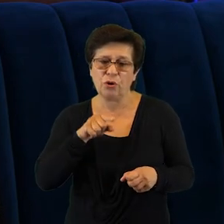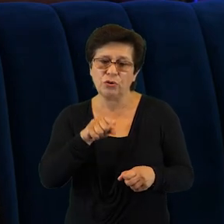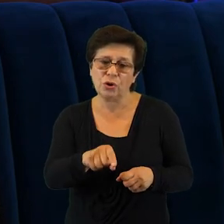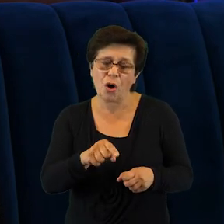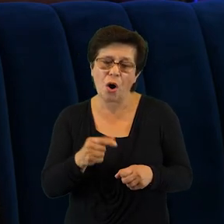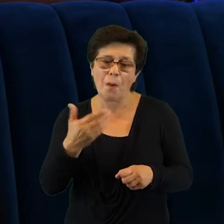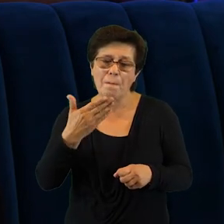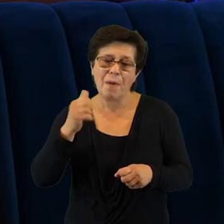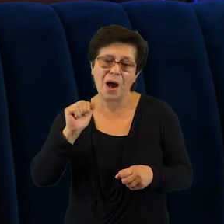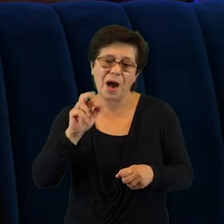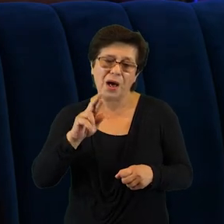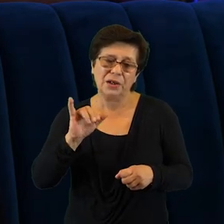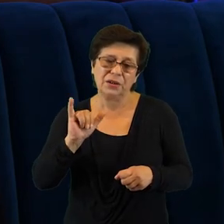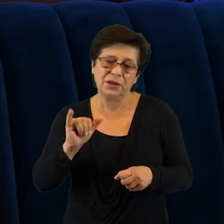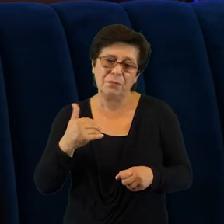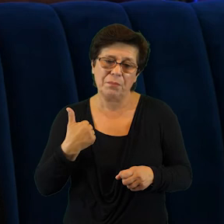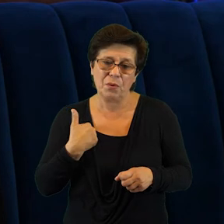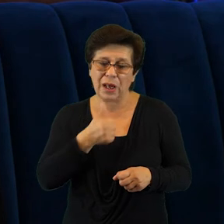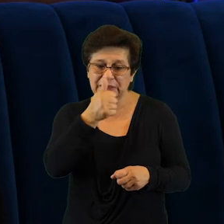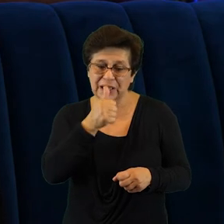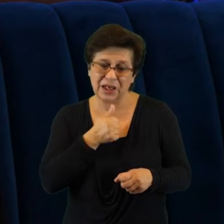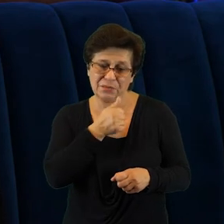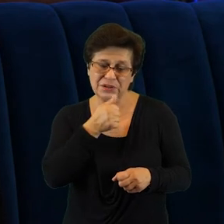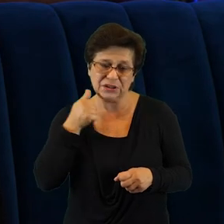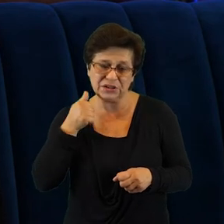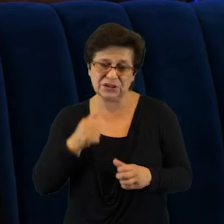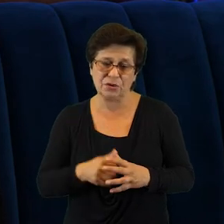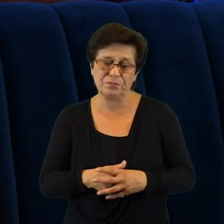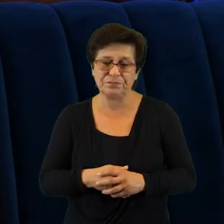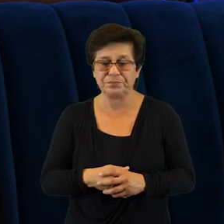była tajemnicą poliszynela, a może nawet jeszcze mniej.